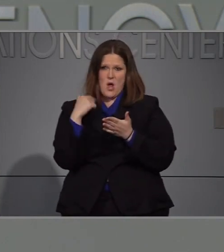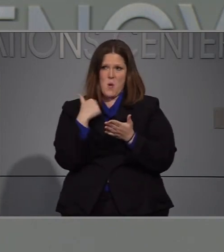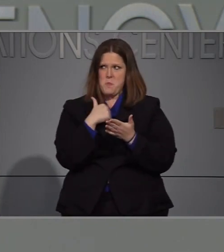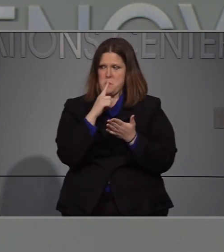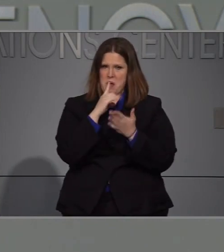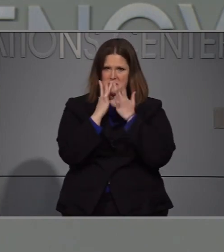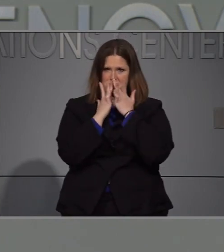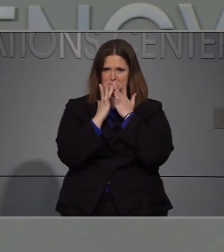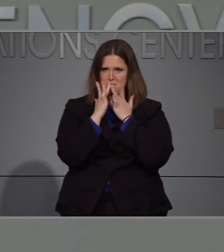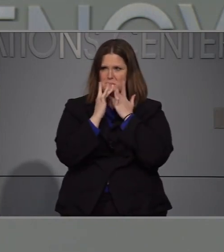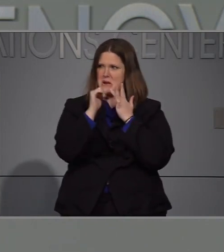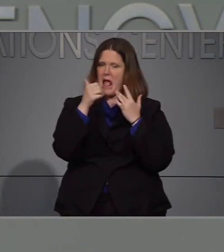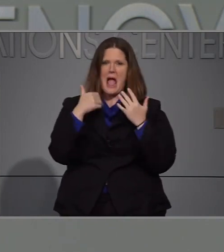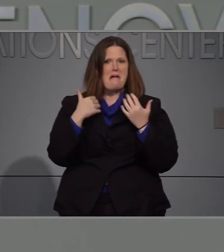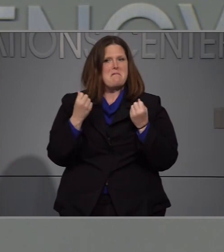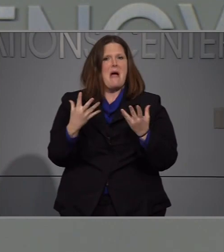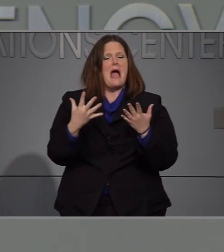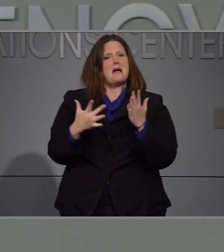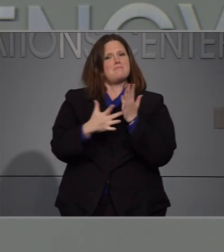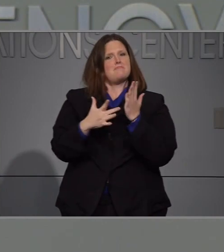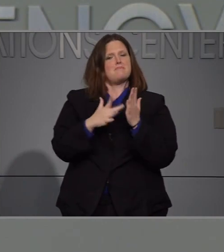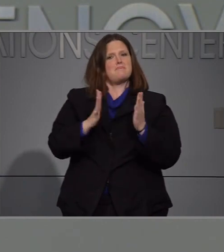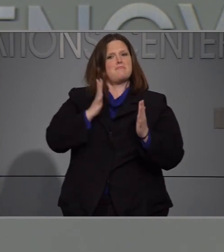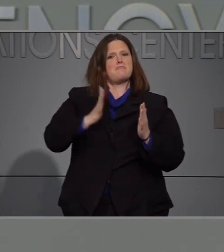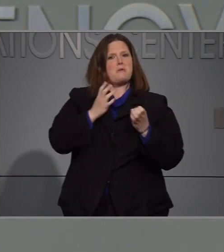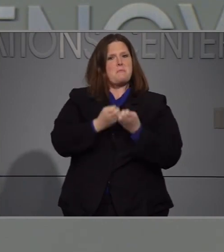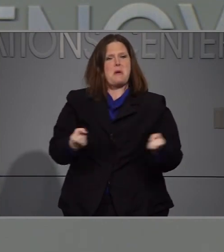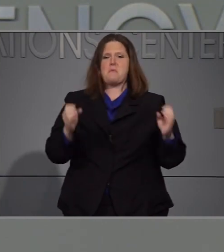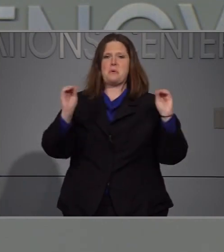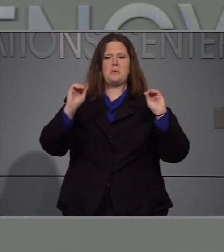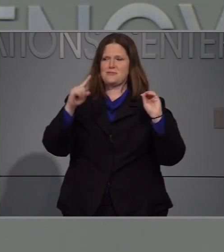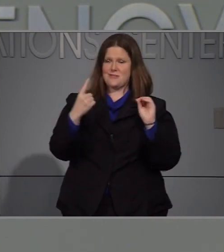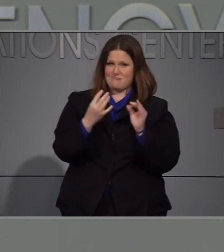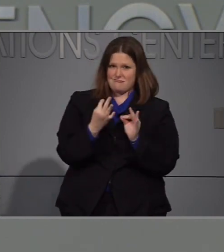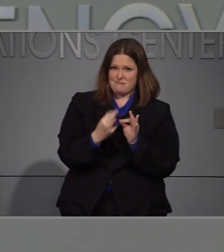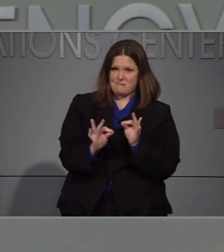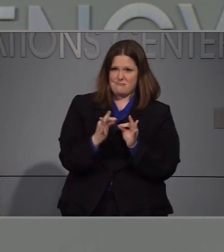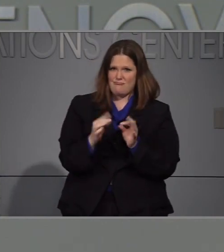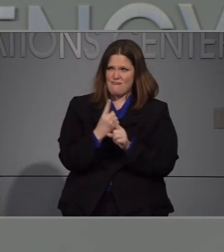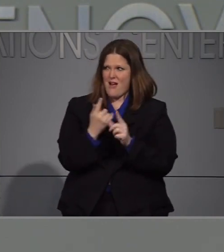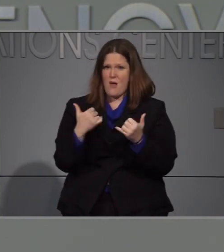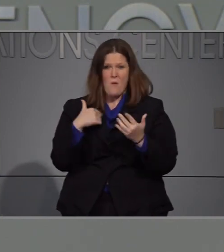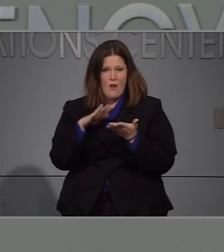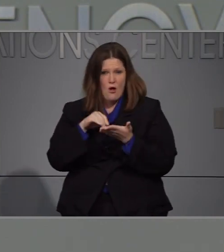No tenemos muchas herramientas, ya sea que está viajando o no lo esté regresamos a las mismas